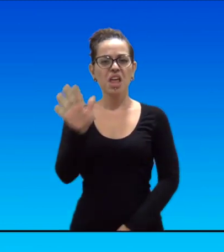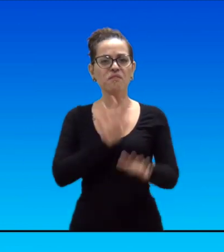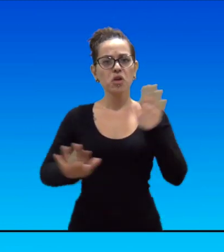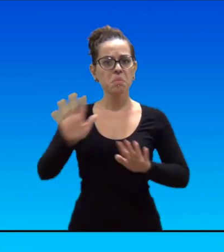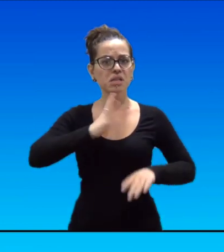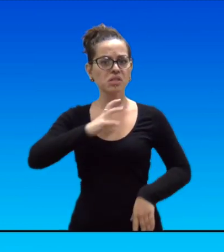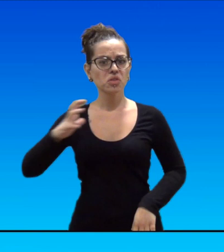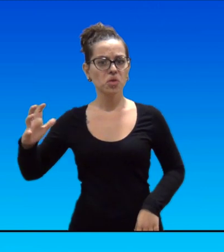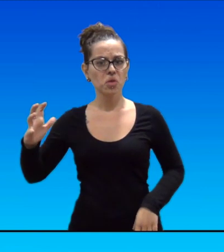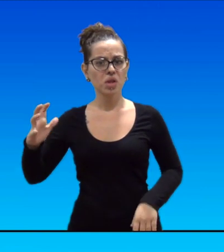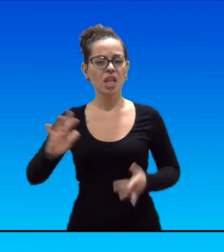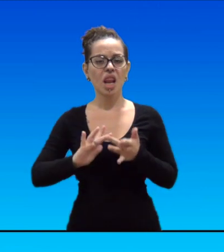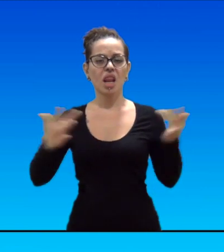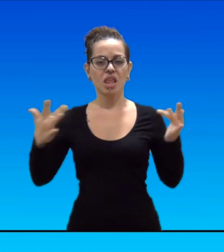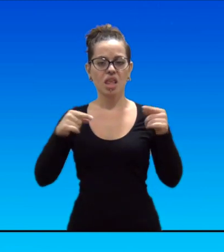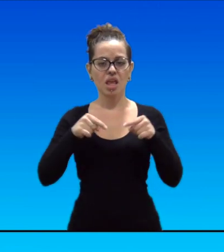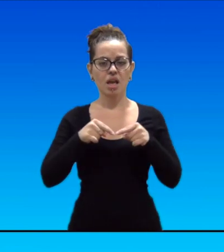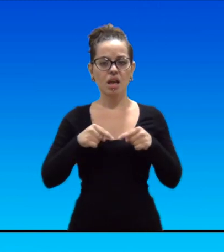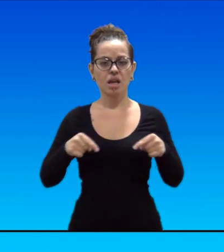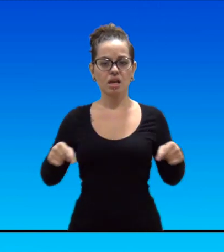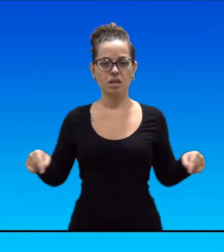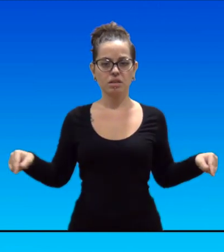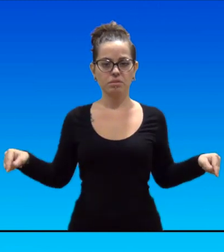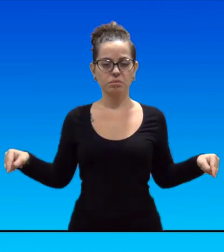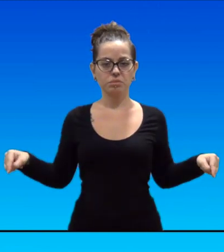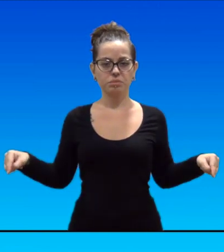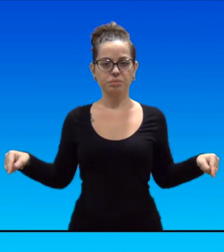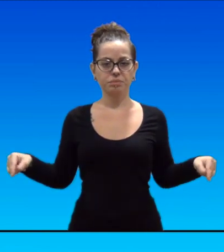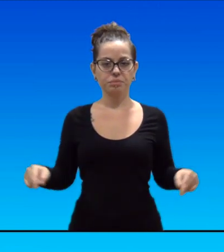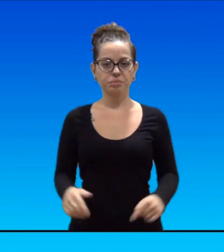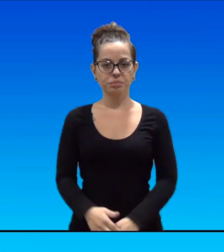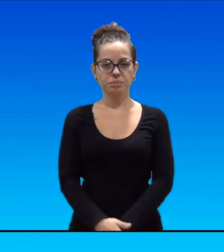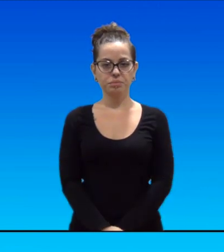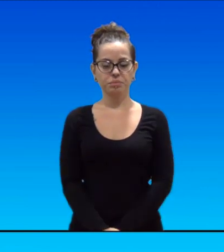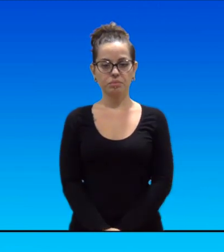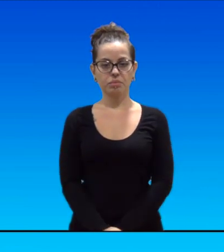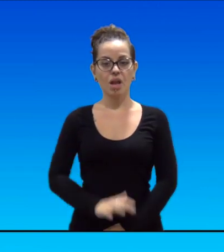Potete trovare tutte le informazioni a questo link: http://musei.beniculturali.it/notizie/notifiche/convegno-cultural-heritage-2016